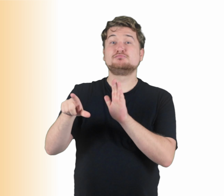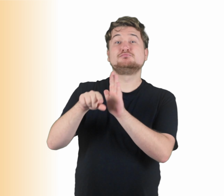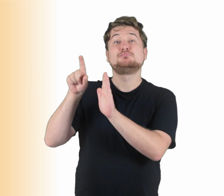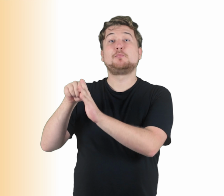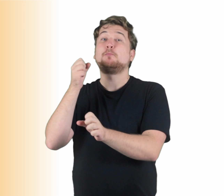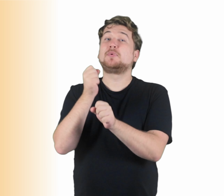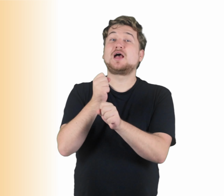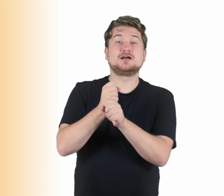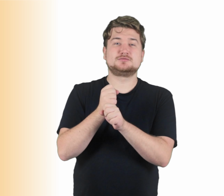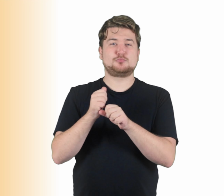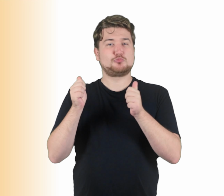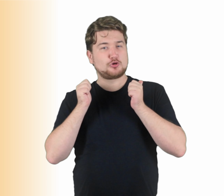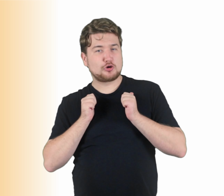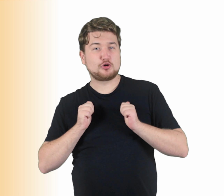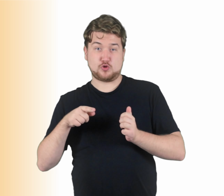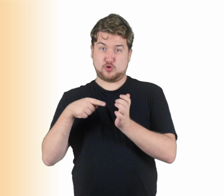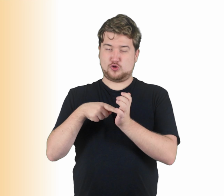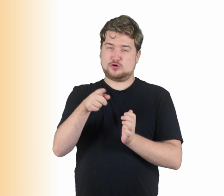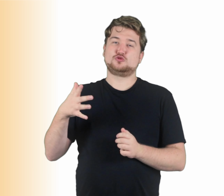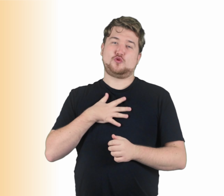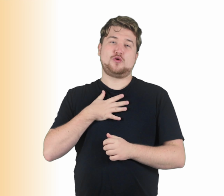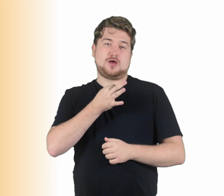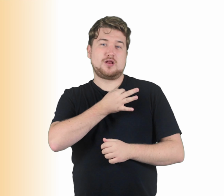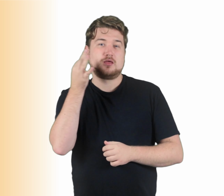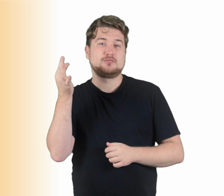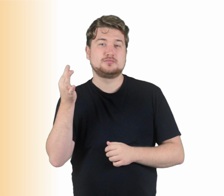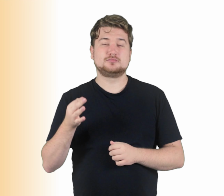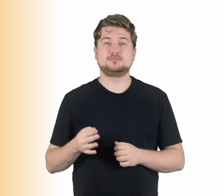Wybierają pracę w miarę spokojną, wtedy czują się najlepiej.